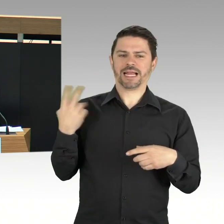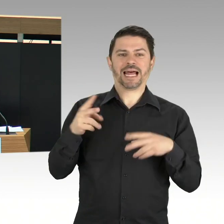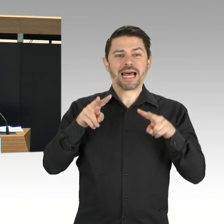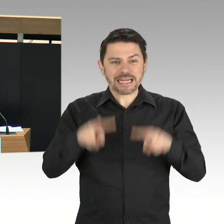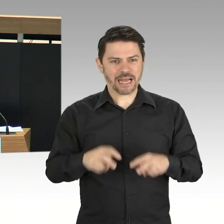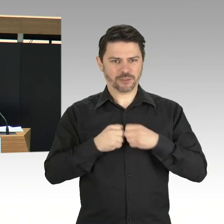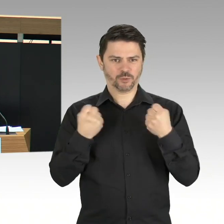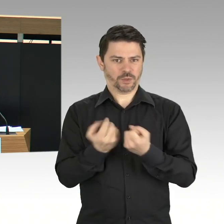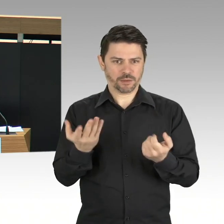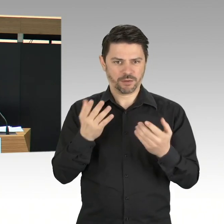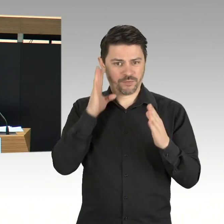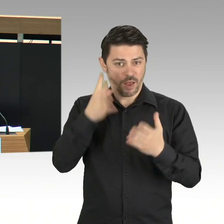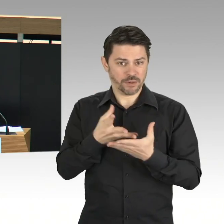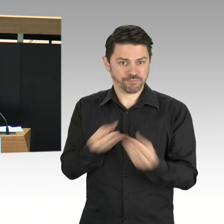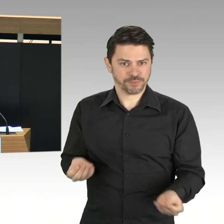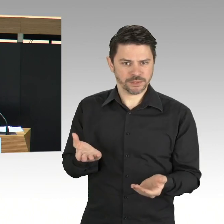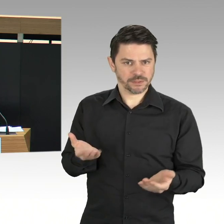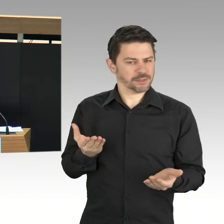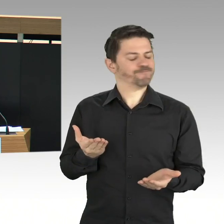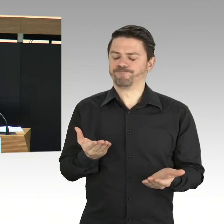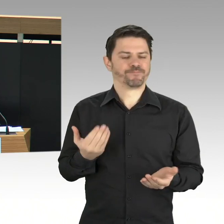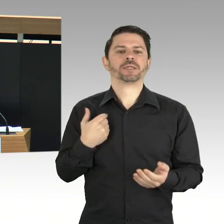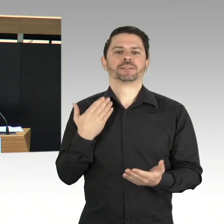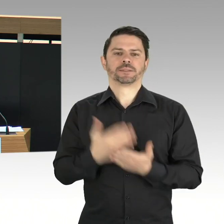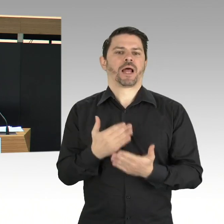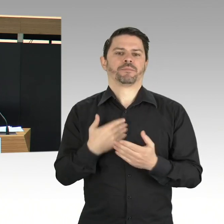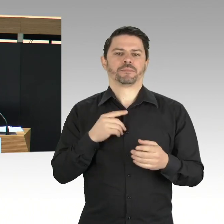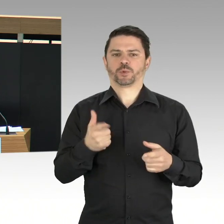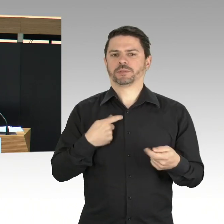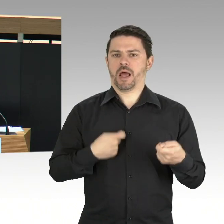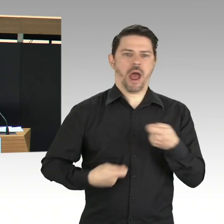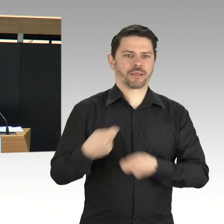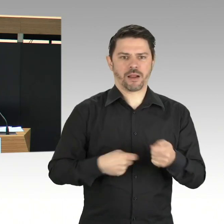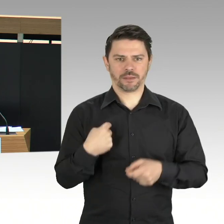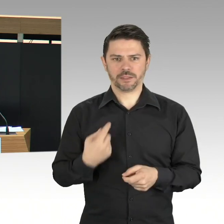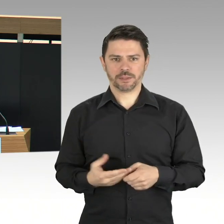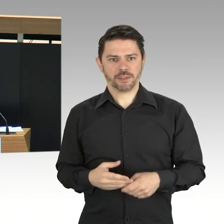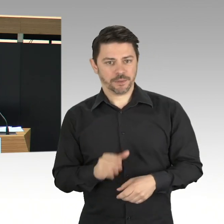Es ist jetzt Schluss mit der Spekulation von Wohnraum. Hier in Berlin wird das bald nicht mehr möglich sein.